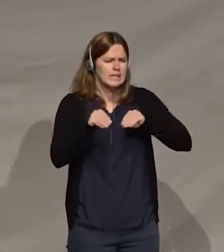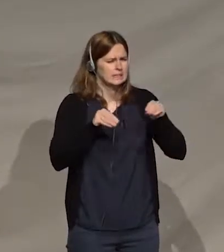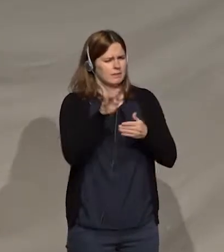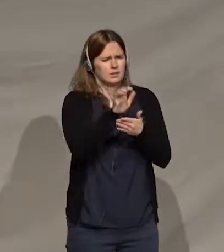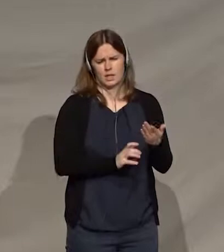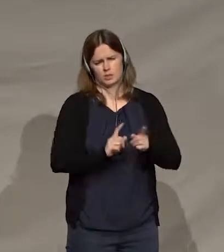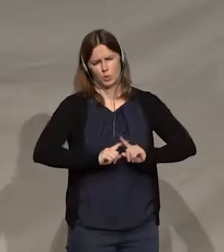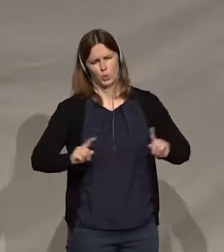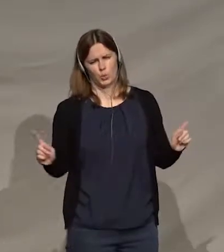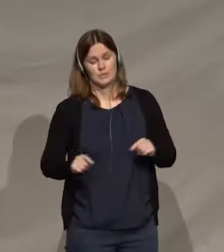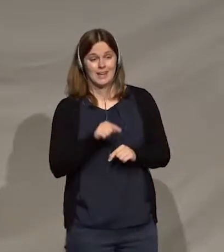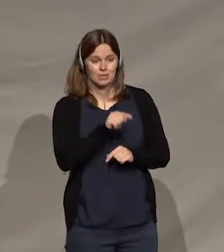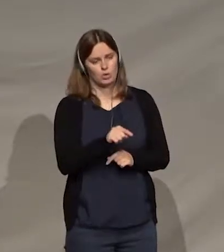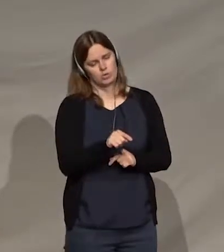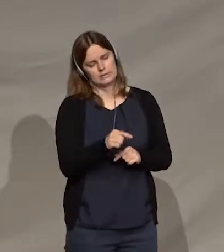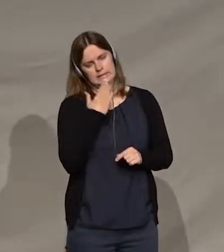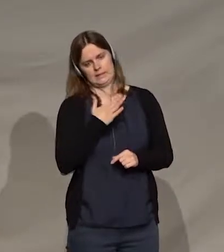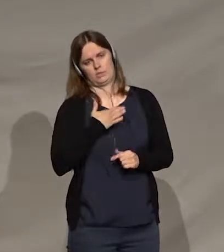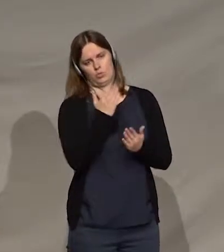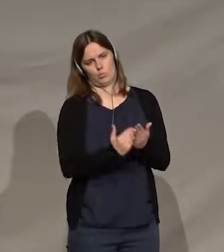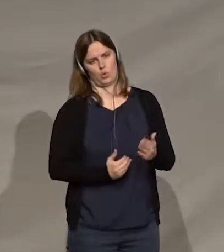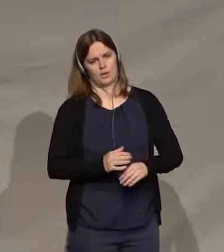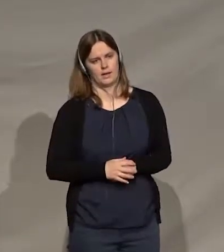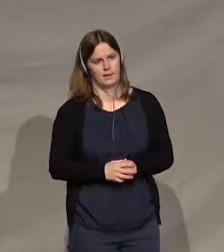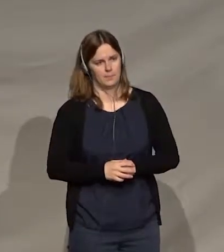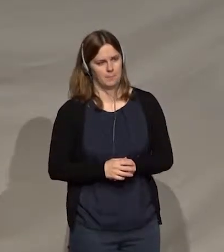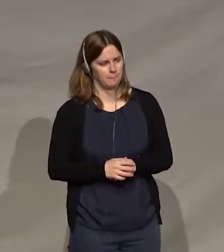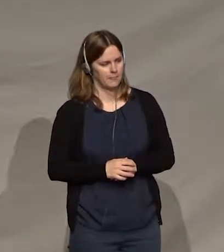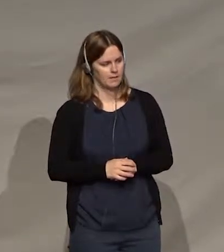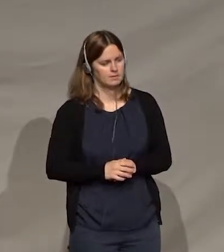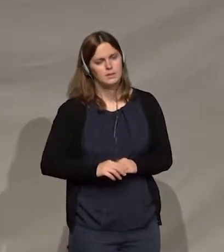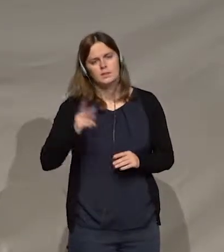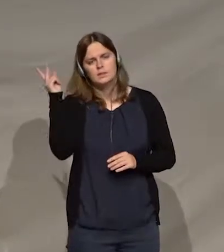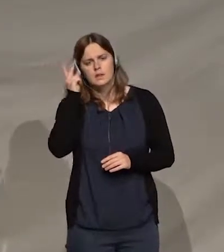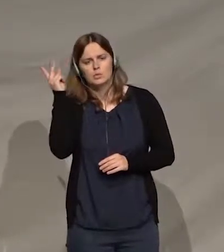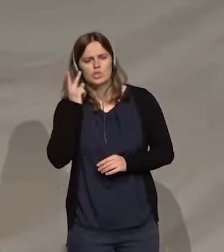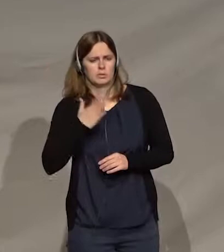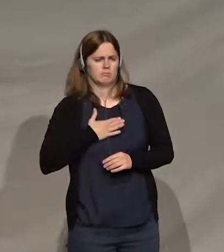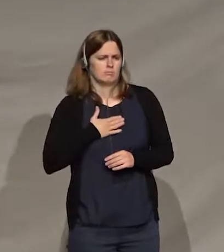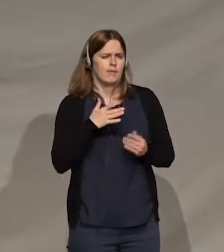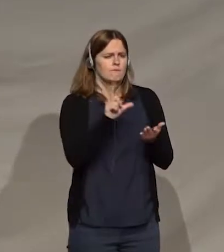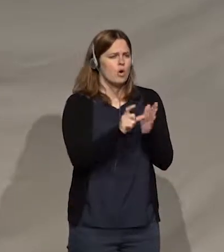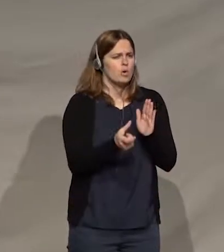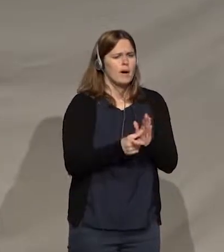V tuto chvíli je hned několik formátů, které jsou používány pro adaptabilní ebooky. A my podporujeme všechny populární formáty.